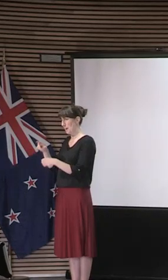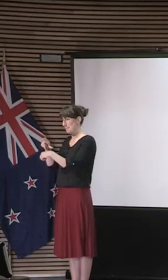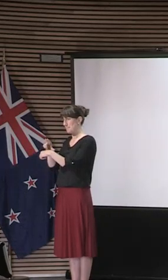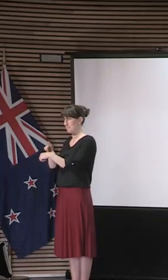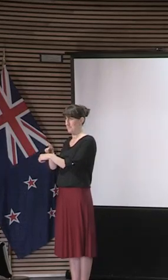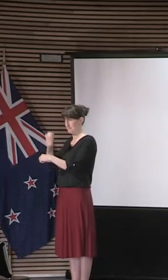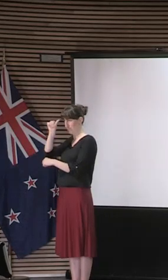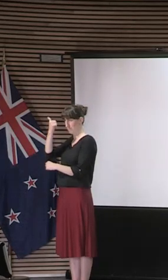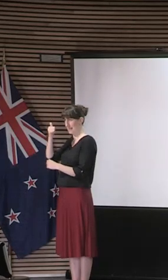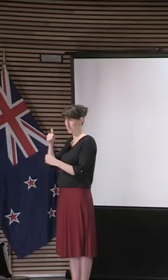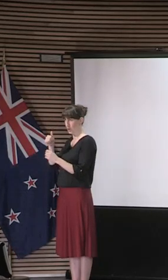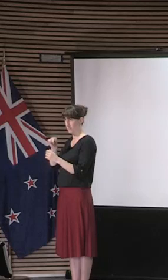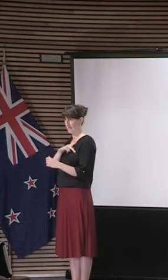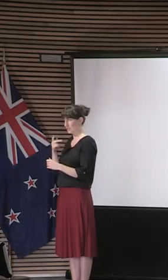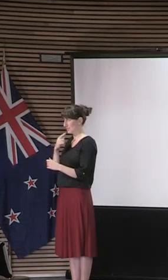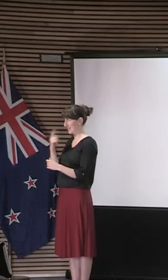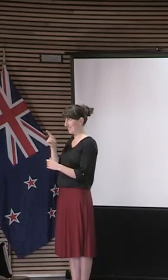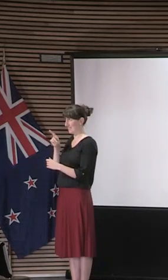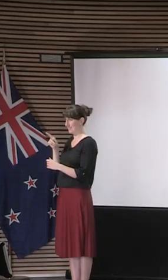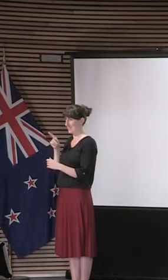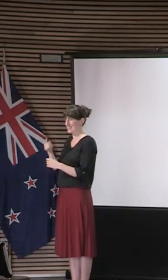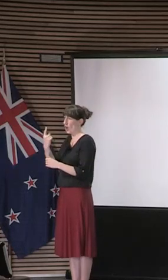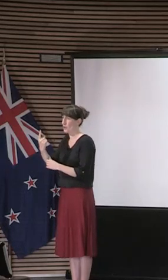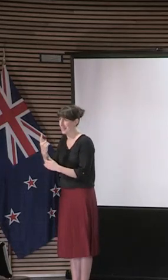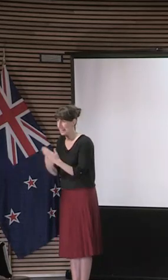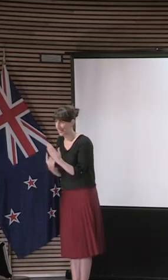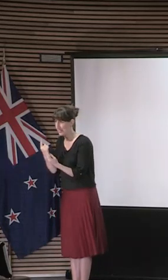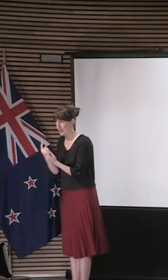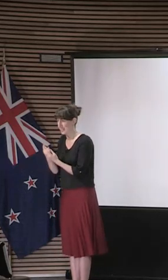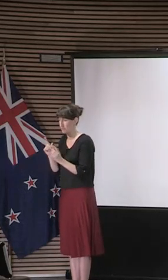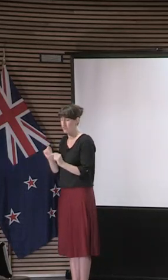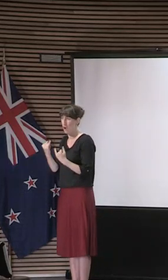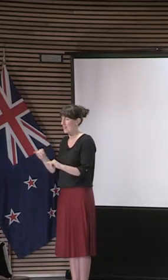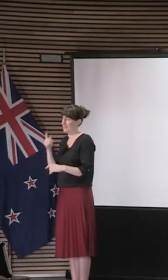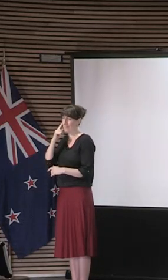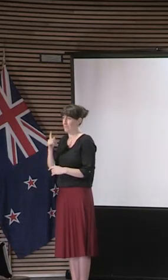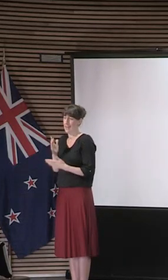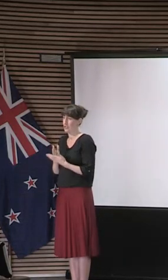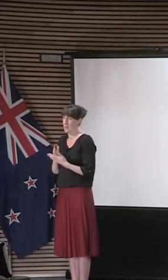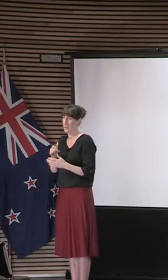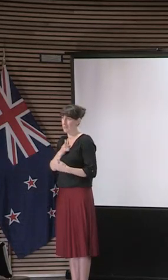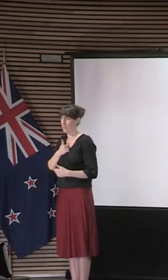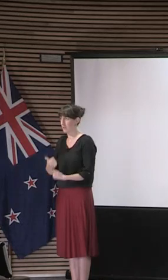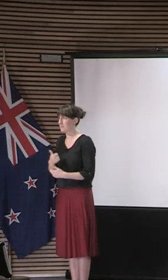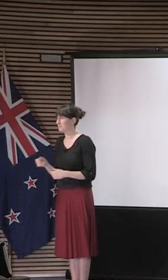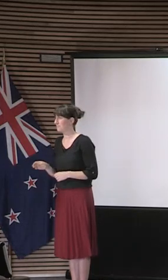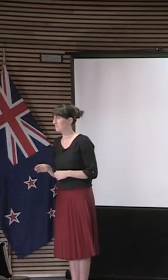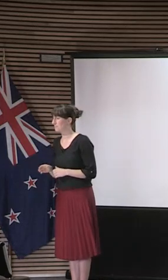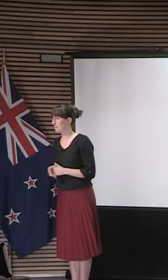he hauora noa iho tena, engari he mahi tuturu katoa na te Kawanatanga mai i te ra kotahi, a ki taku whakaaro ko te taunakitanga kei roto i nga ahuatanga e kitea ana e tatou inaianei. JACINDA ARDERN: Ki taku whakaaro koinei te